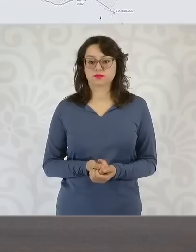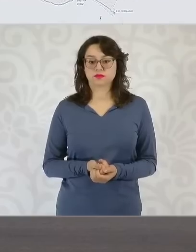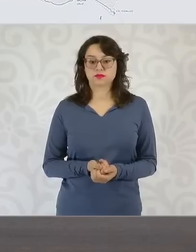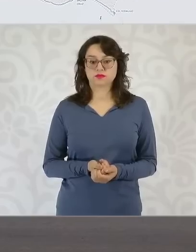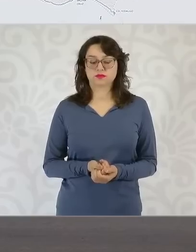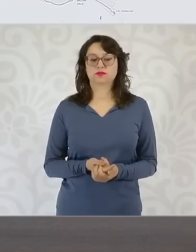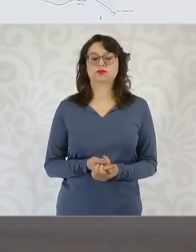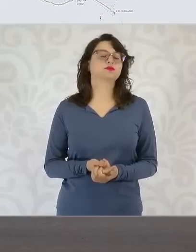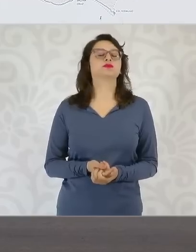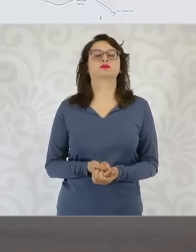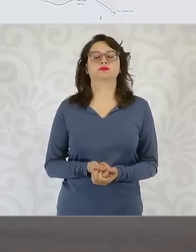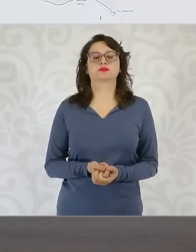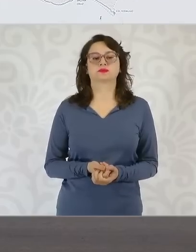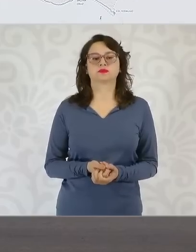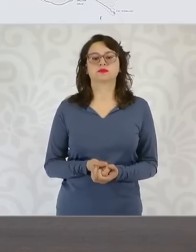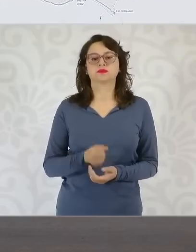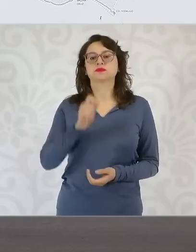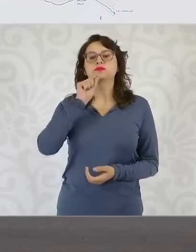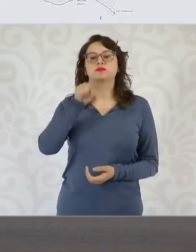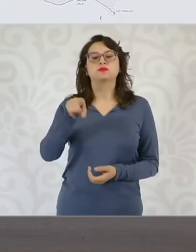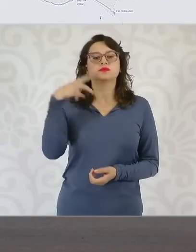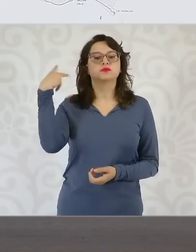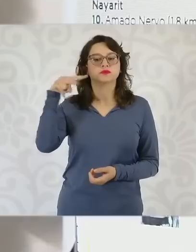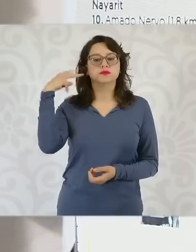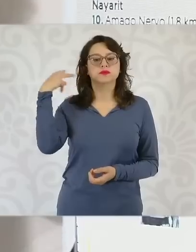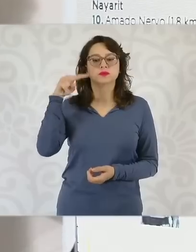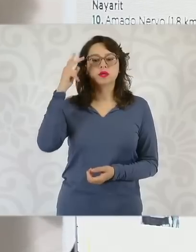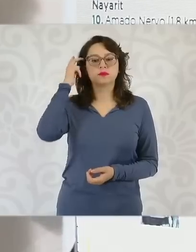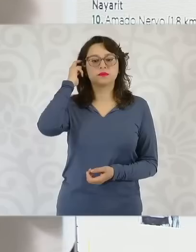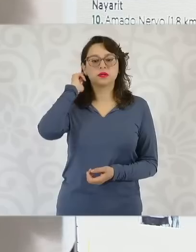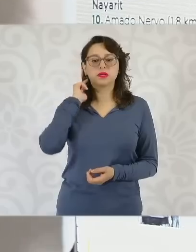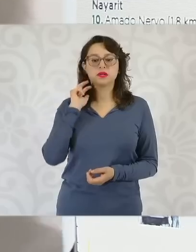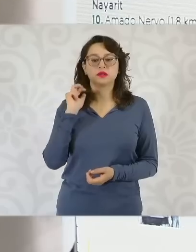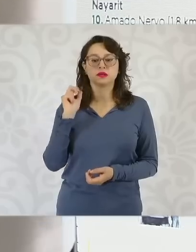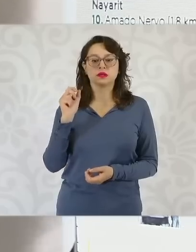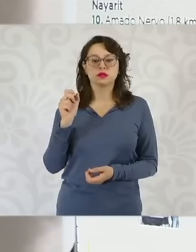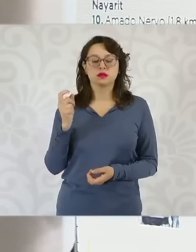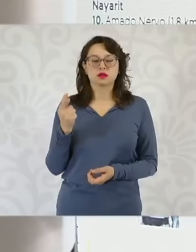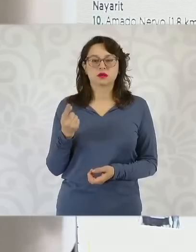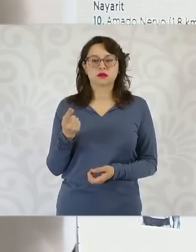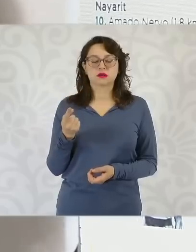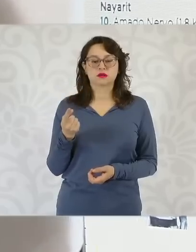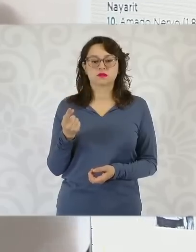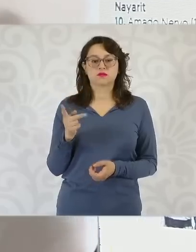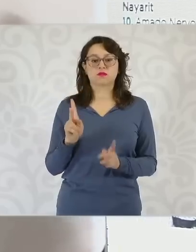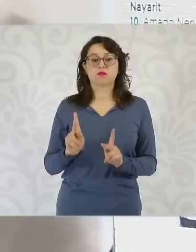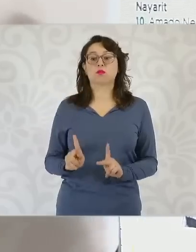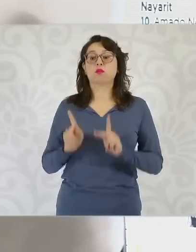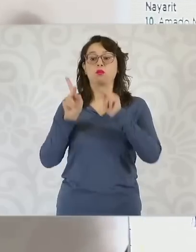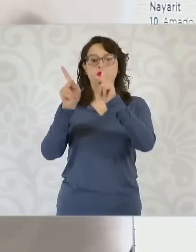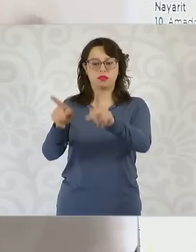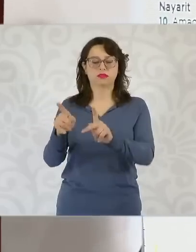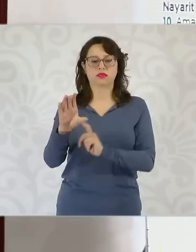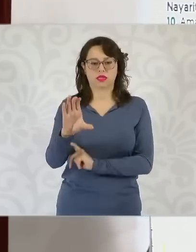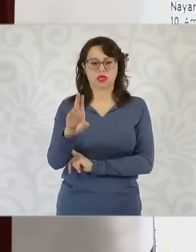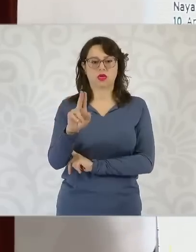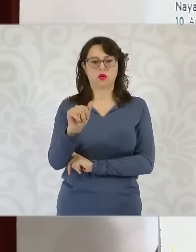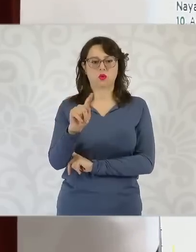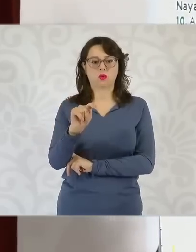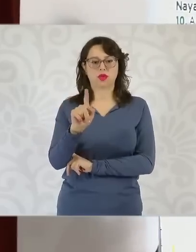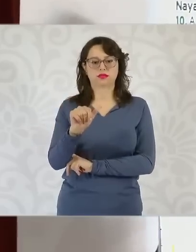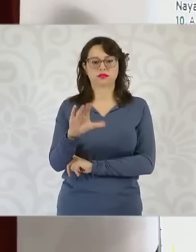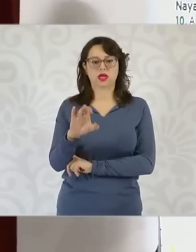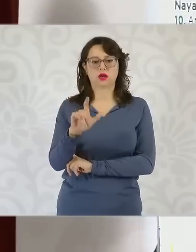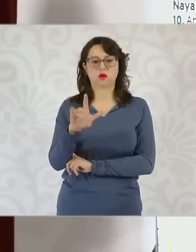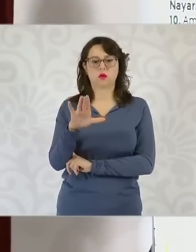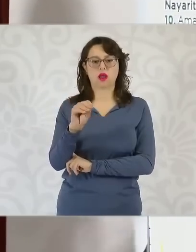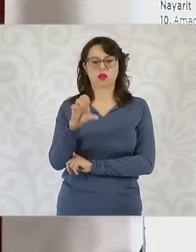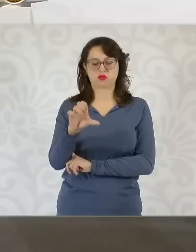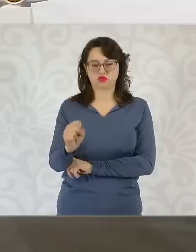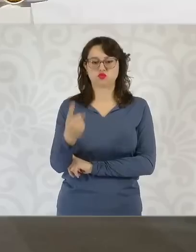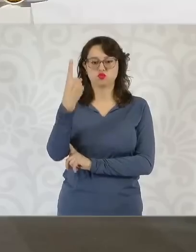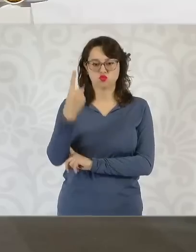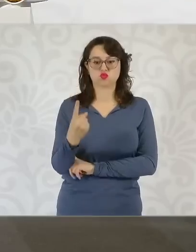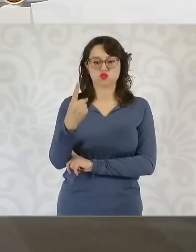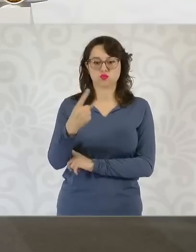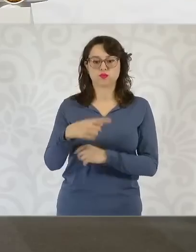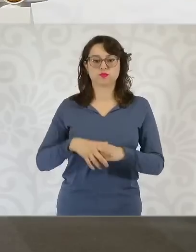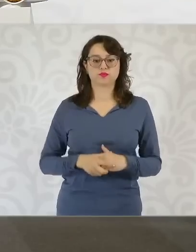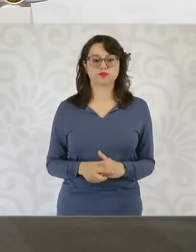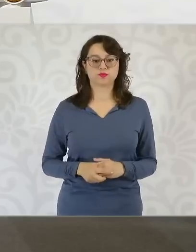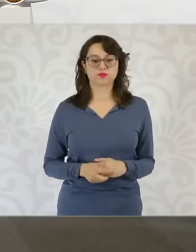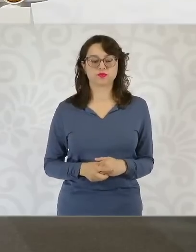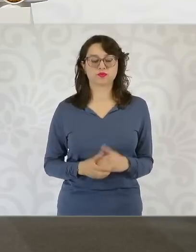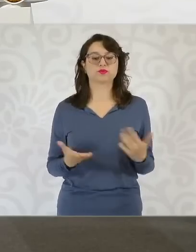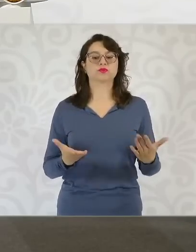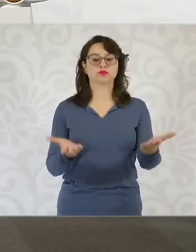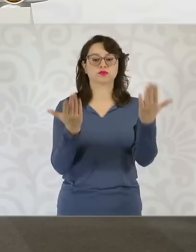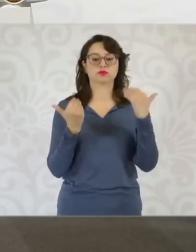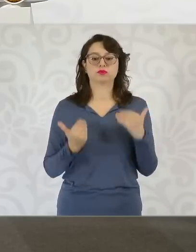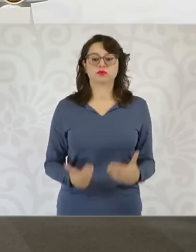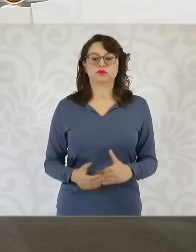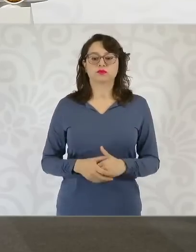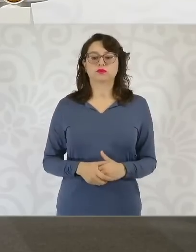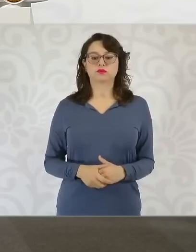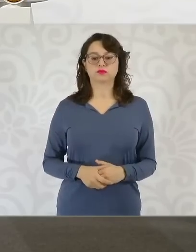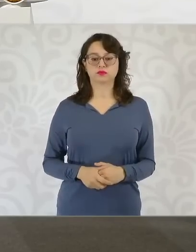y el viaducto también este no aquí es el puente cuatzacoalcos un la siguiente la glorieta fonatur